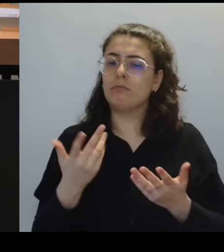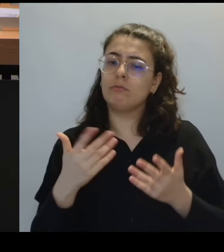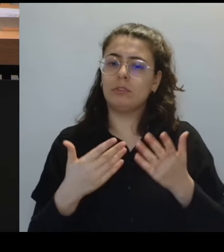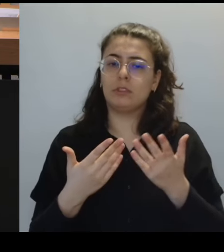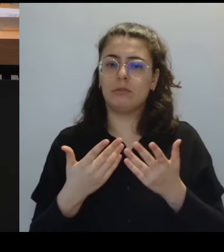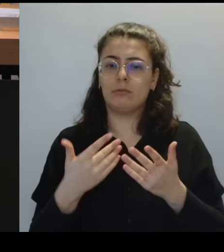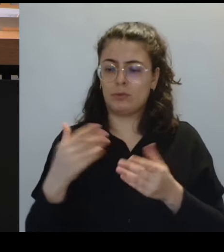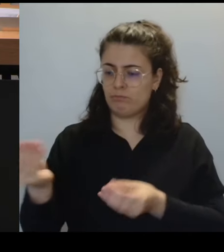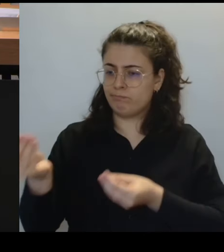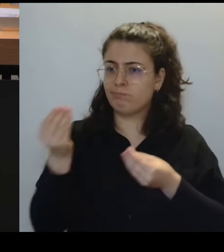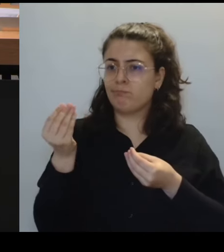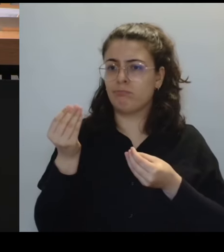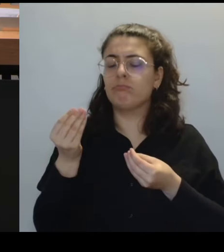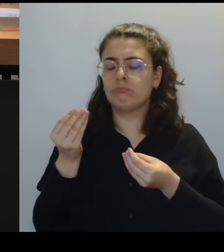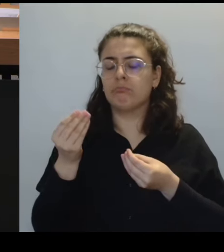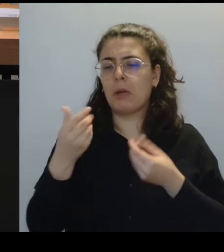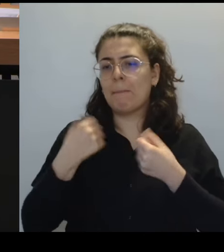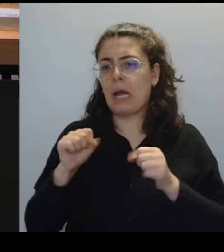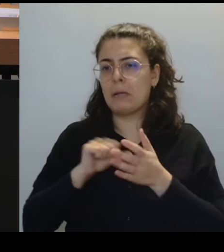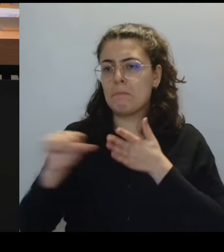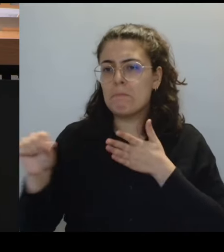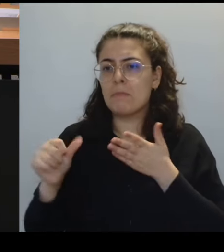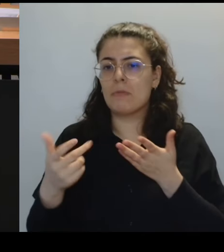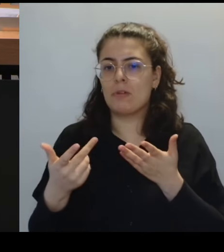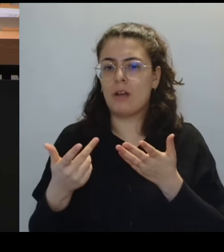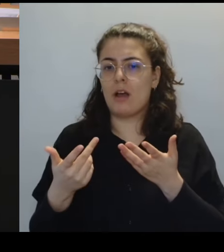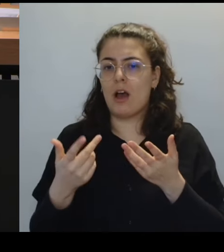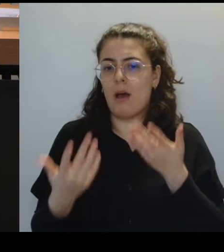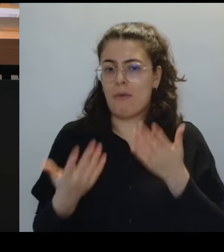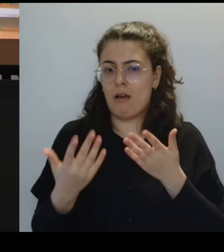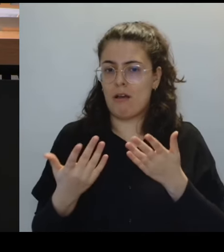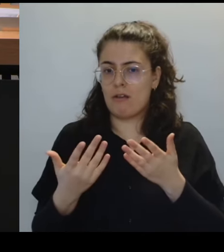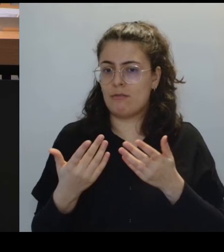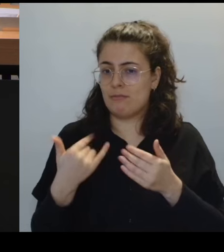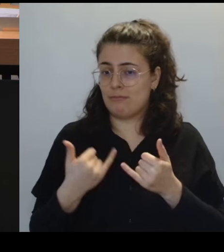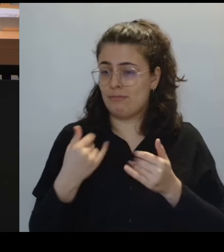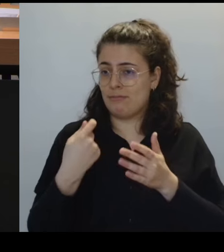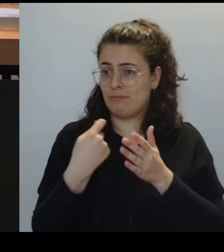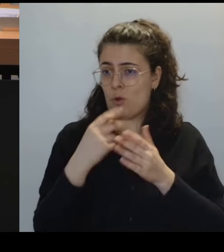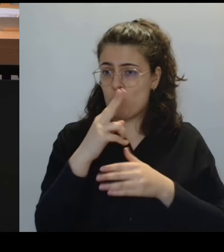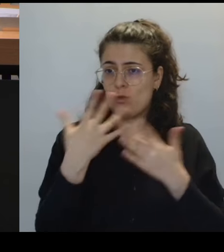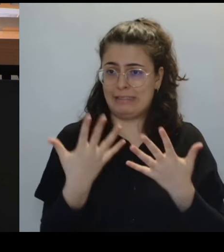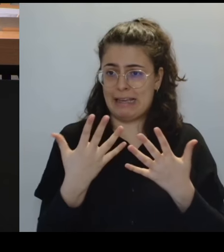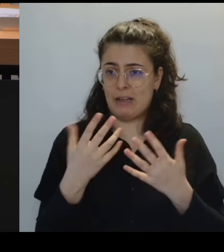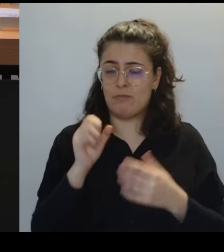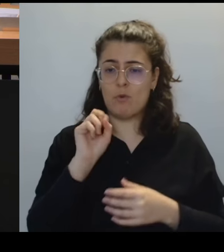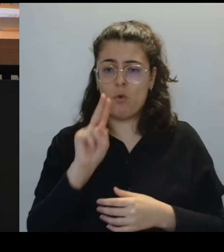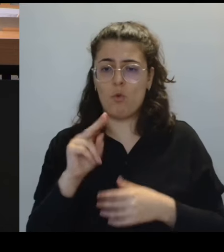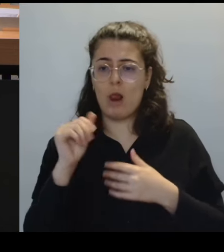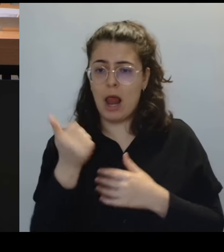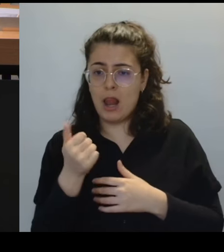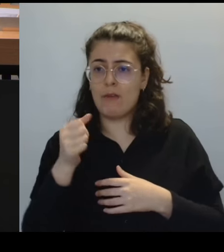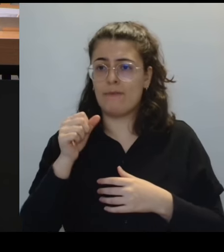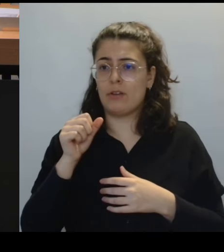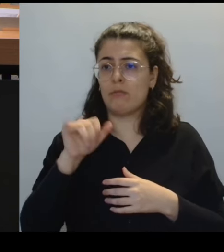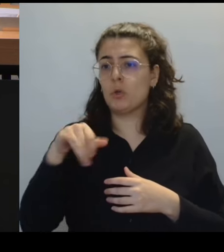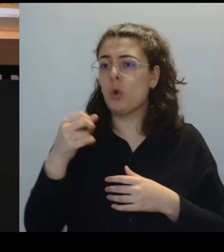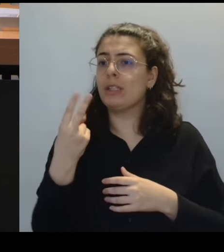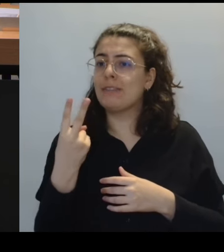diesem Fall und erstatten die Kosten für die U zehn und die U elf und oft auch für die J2 freiwillig, wenn auch auf Umwegen.